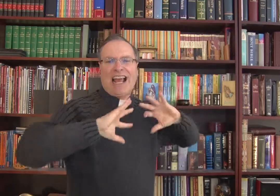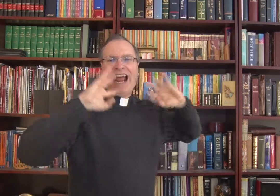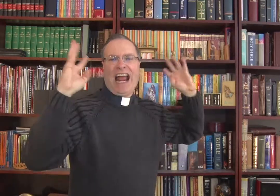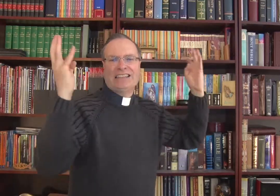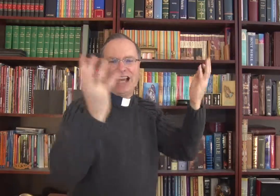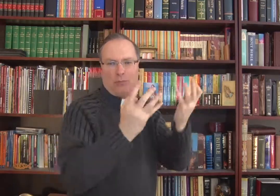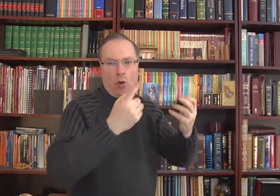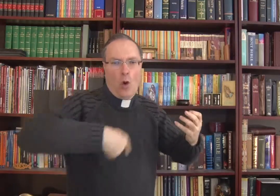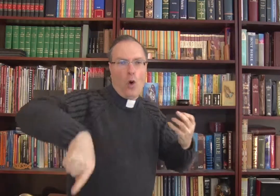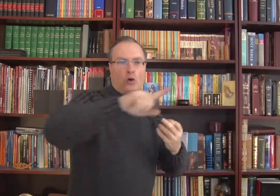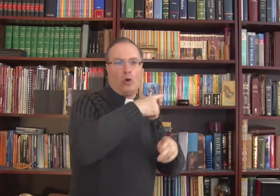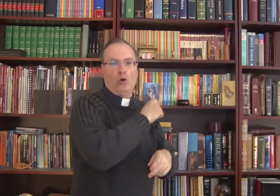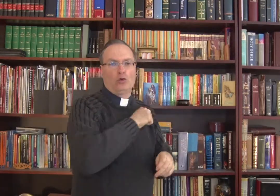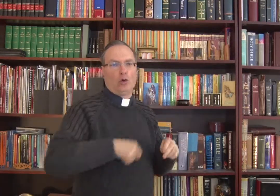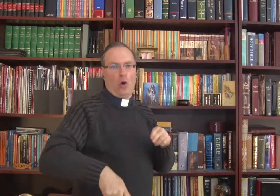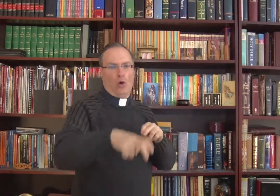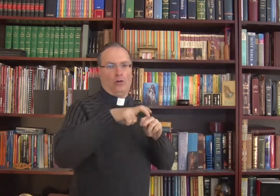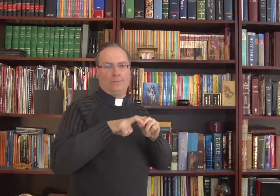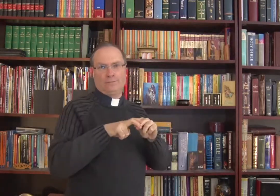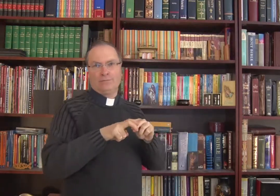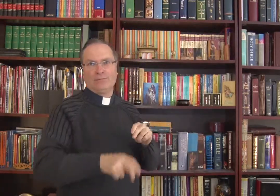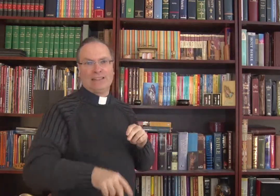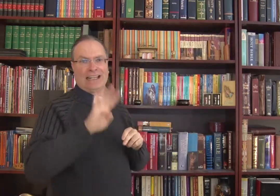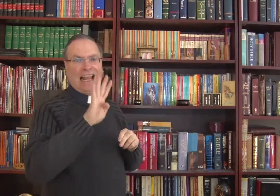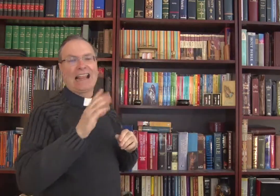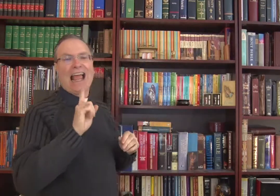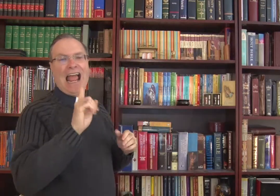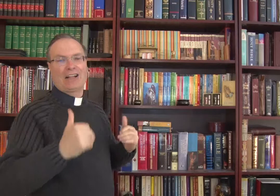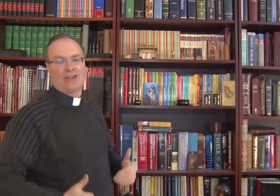rassemblés autour du trône, des quatre êtres vivants